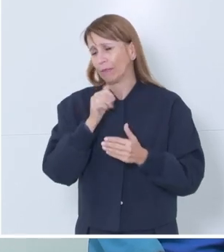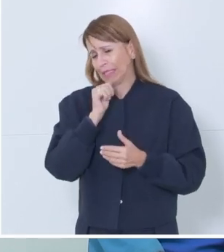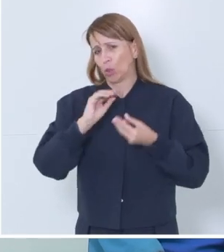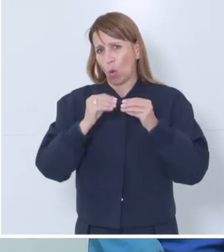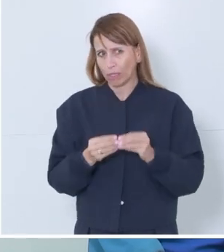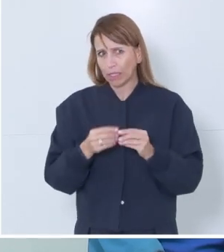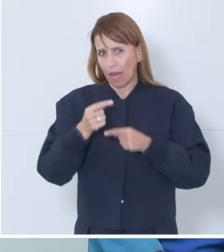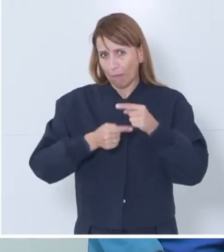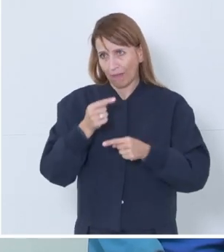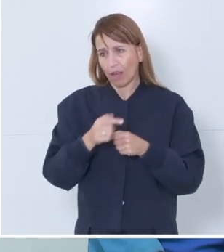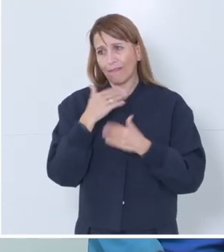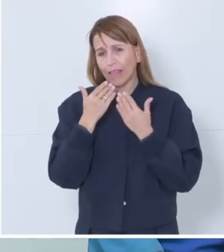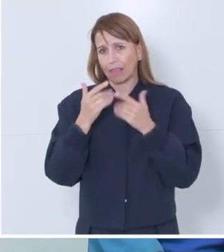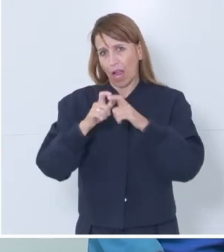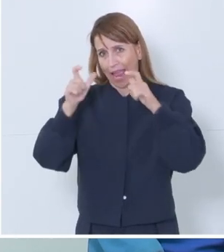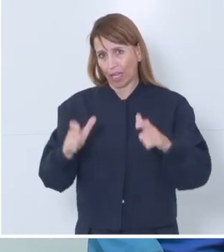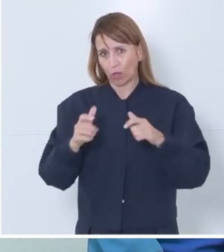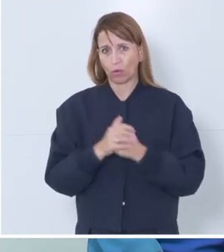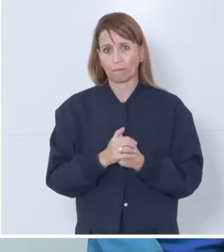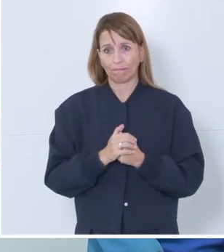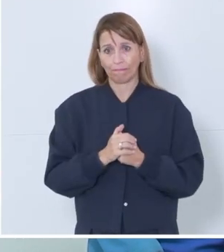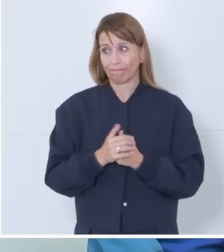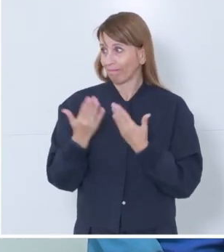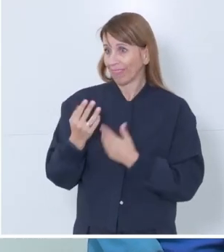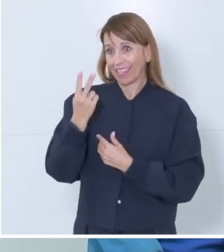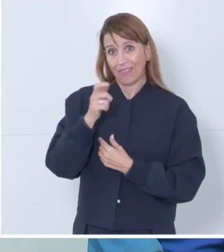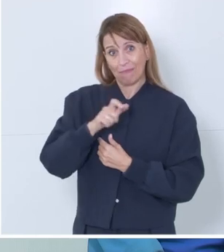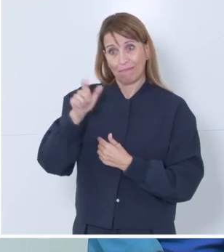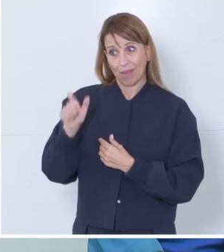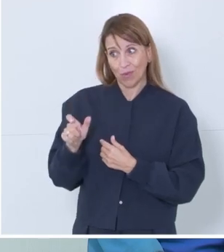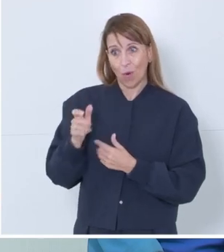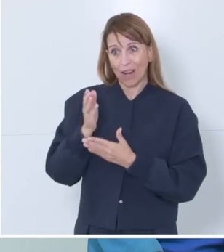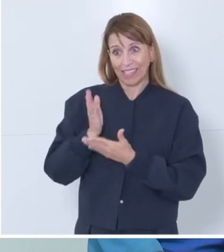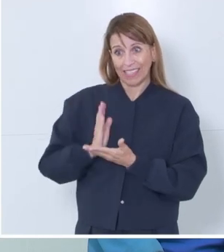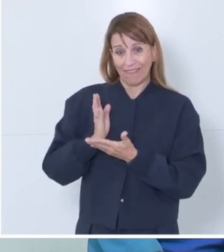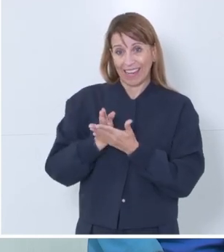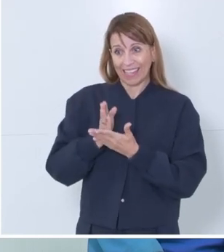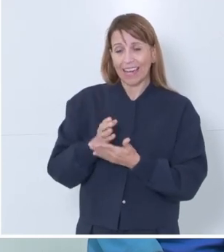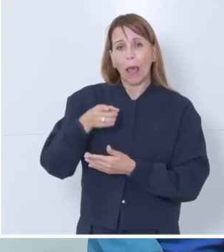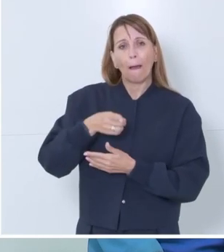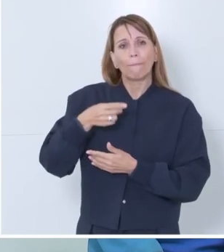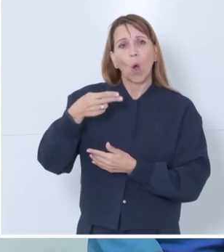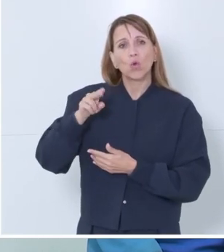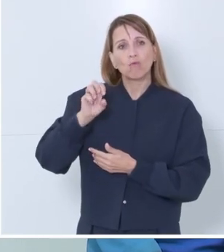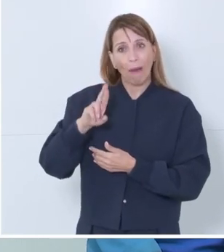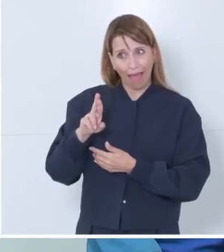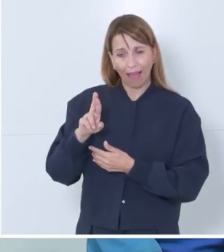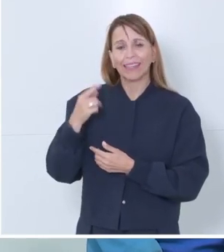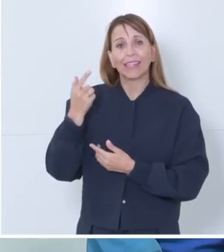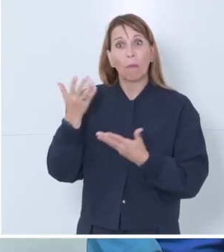auch passiert ist. Ich möchte Ihnen die zwei Zivildiener noch ein weiteres mal eben auch vorstellen. Der Paul Huber leistet seinen Zivildienst beim niederösterreichischen